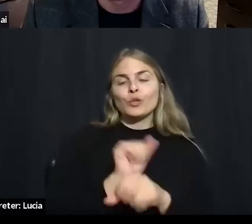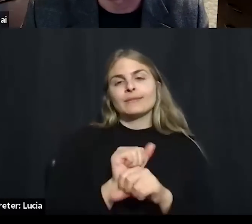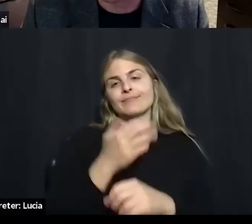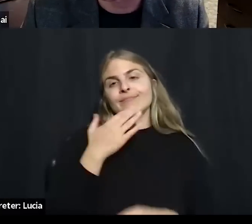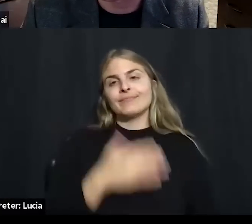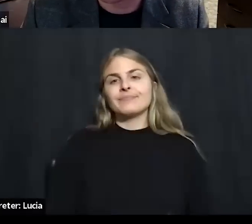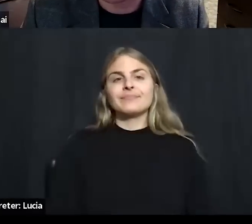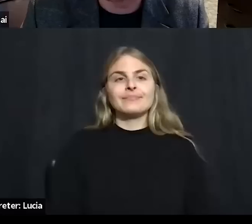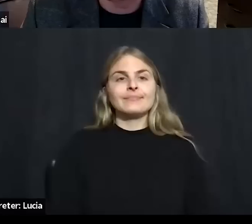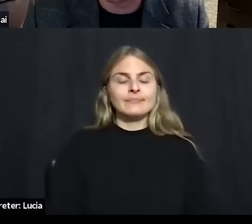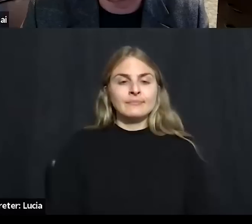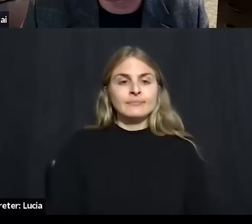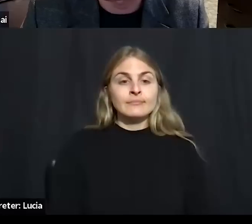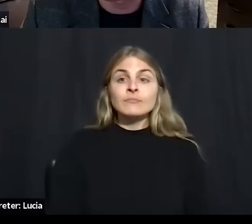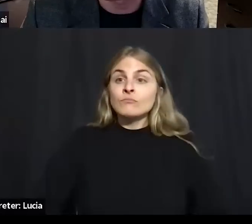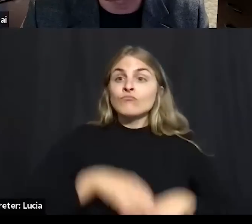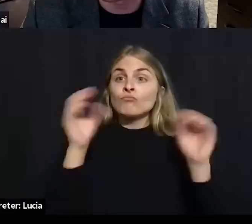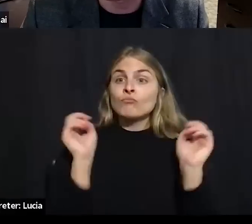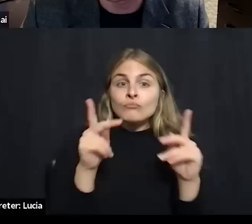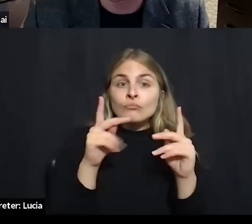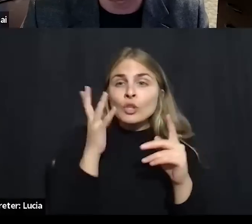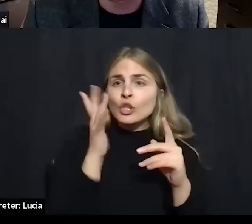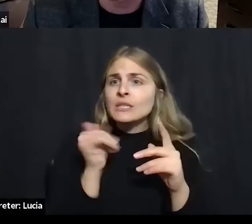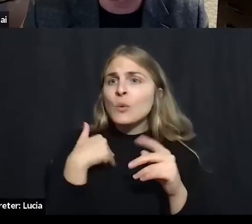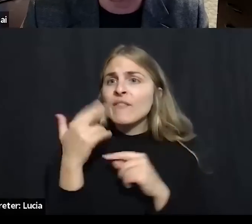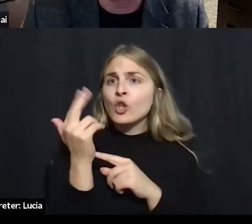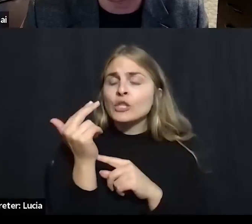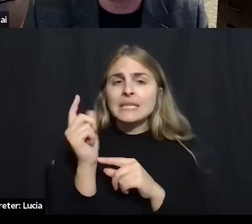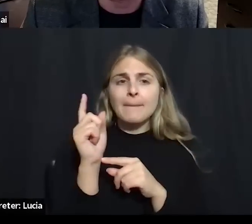Bien, tenemos unos 13 minutos para preguntas y respuestas